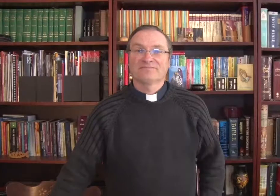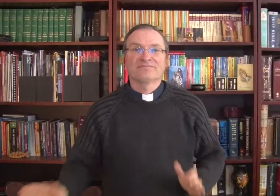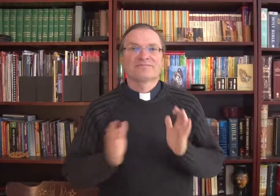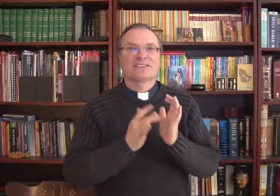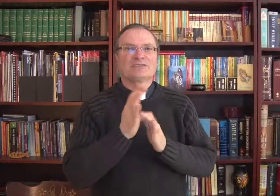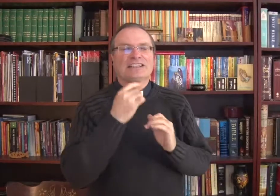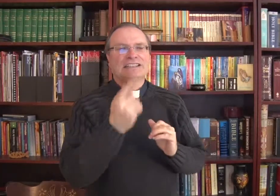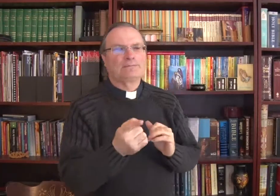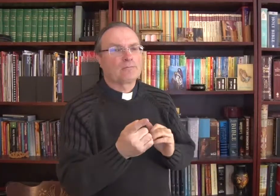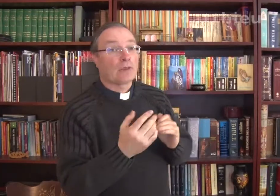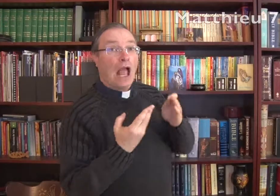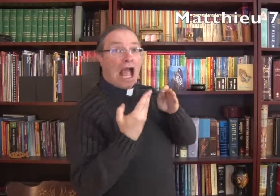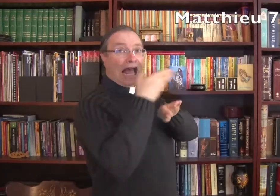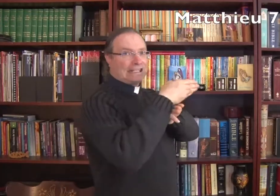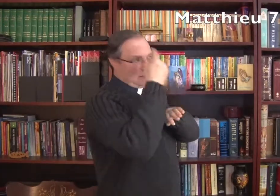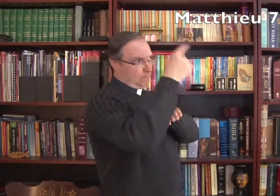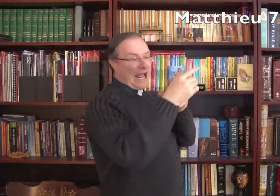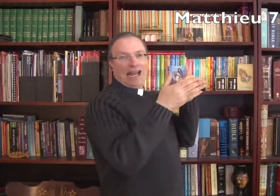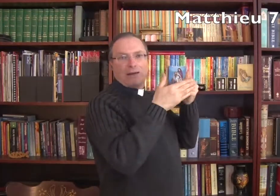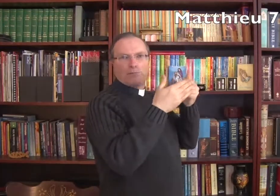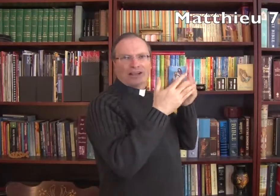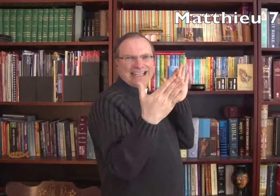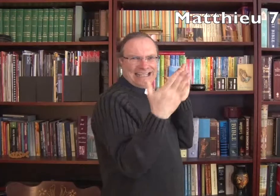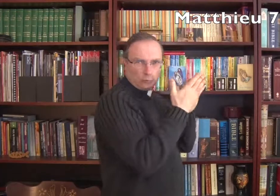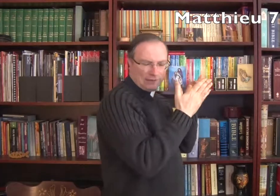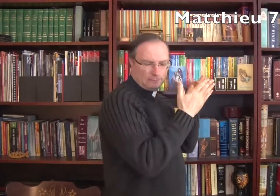Jésus disait: Entrez par la porte étroite!